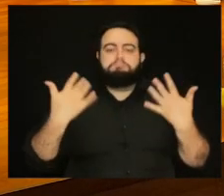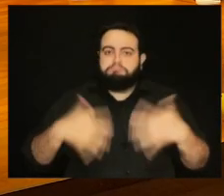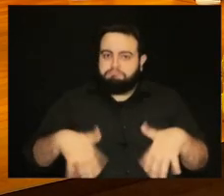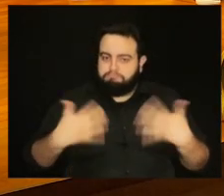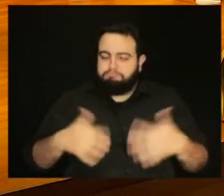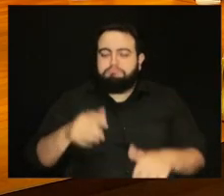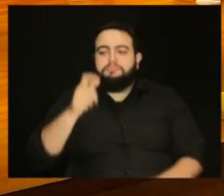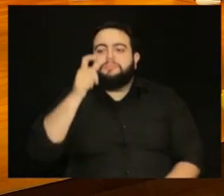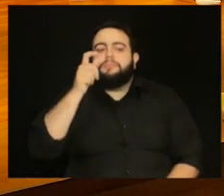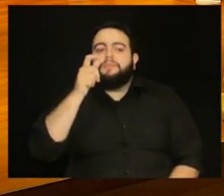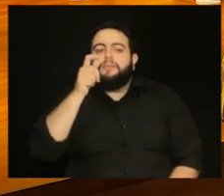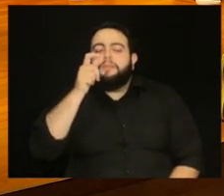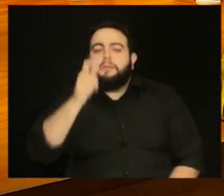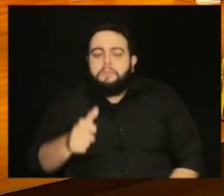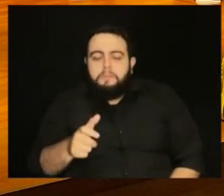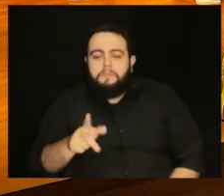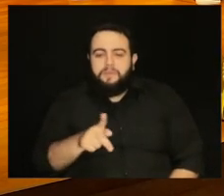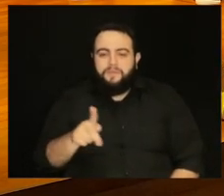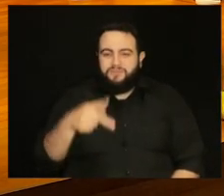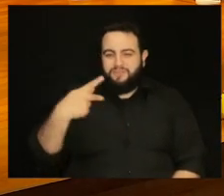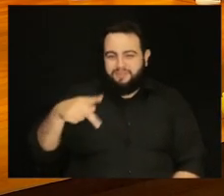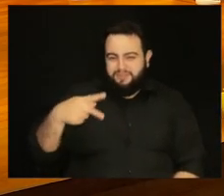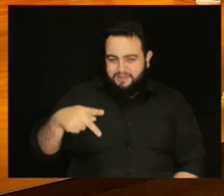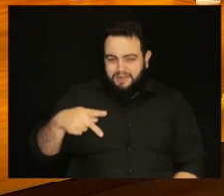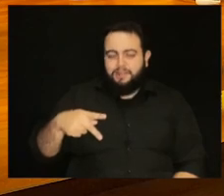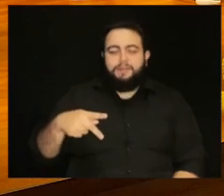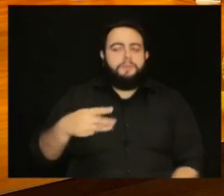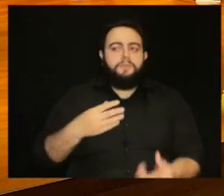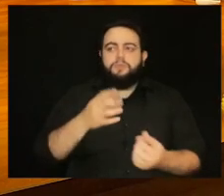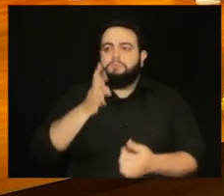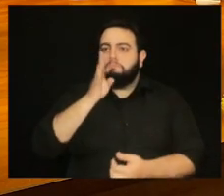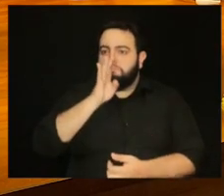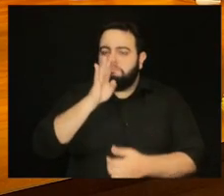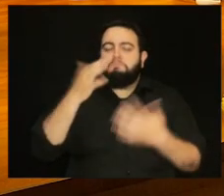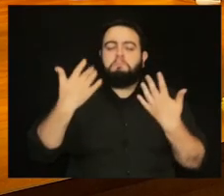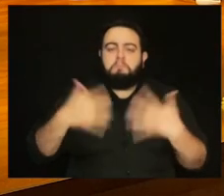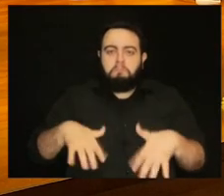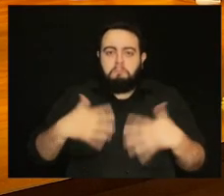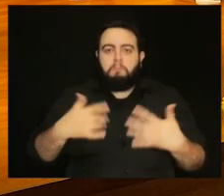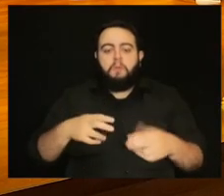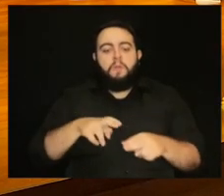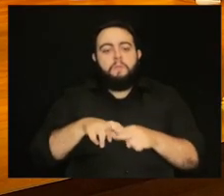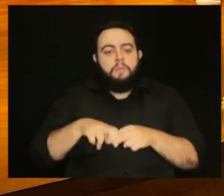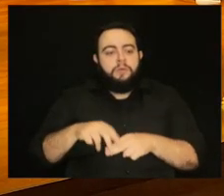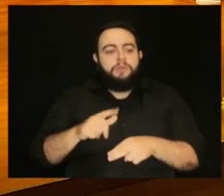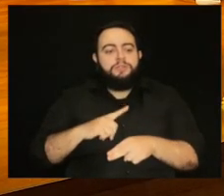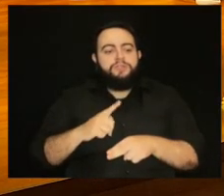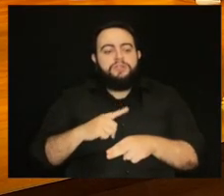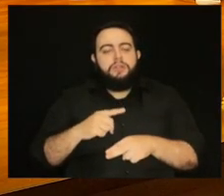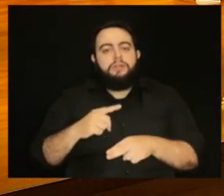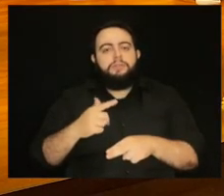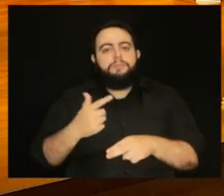se era o Murilo Furtado, era um desses, o Araújo Viana, sei lá, porque ele fazia um número de tocar